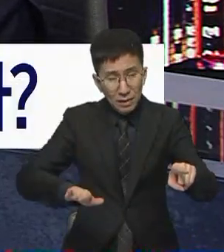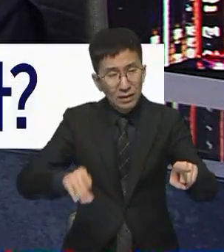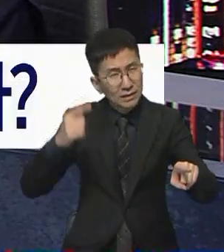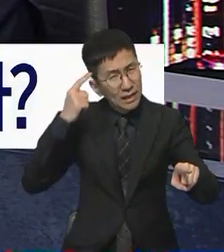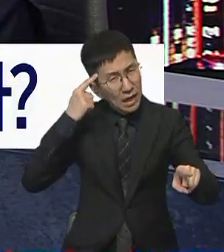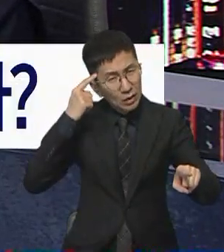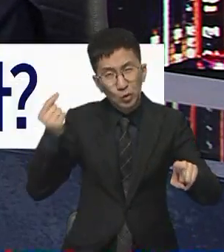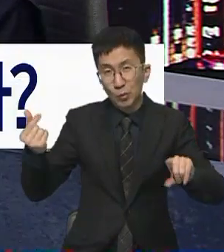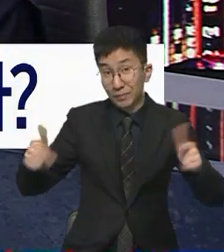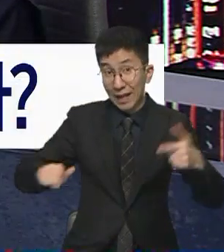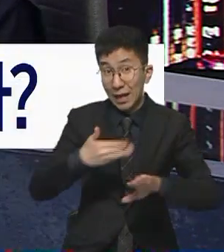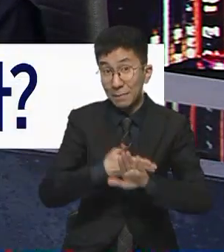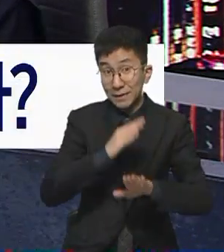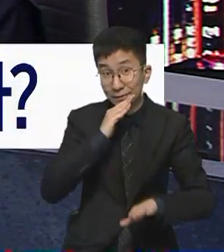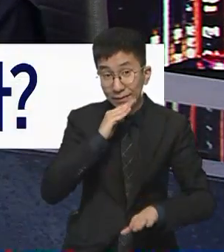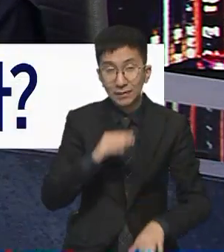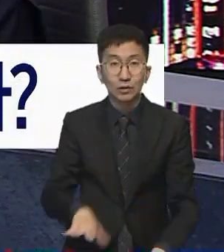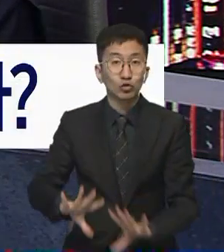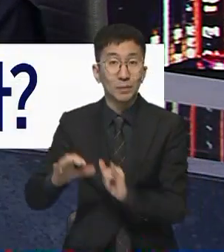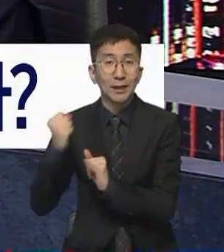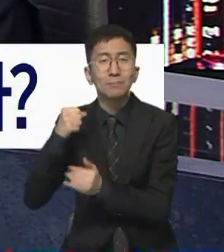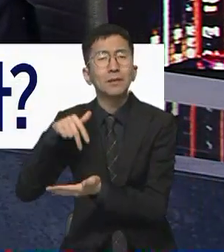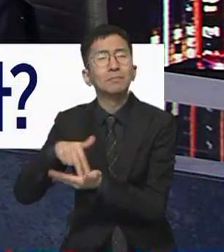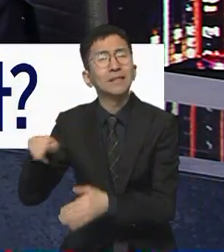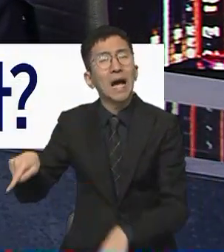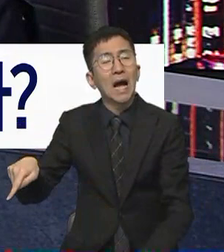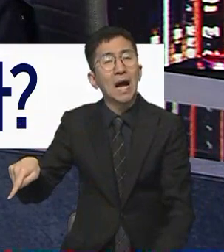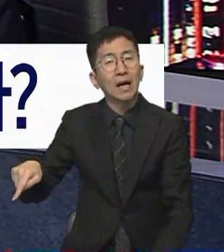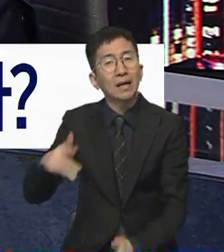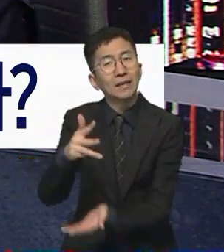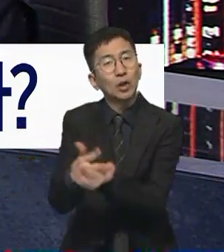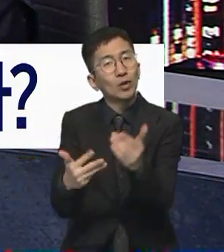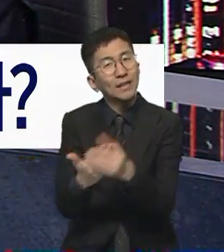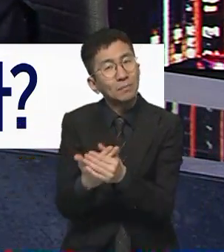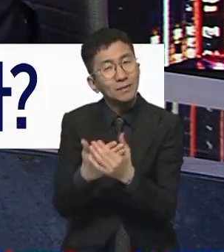여당은 지금 이태원 참사 국정조사를 계속 거부할 수 있을까요?